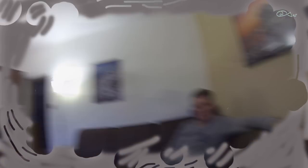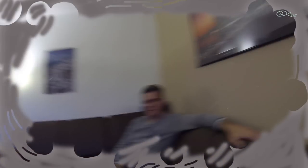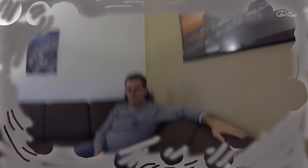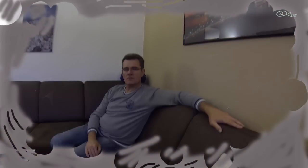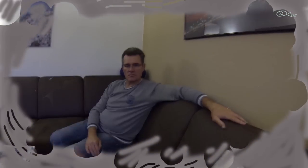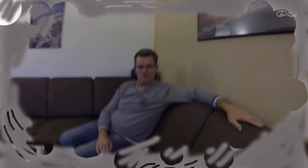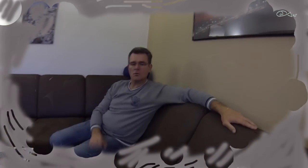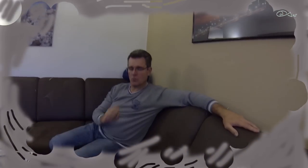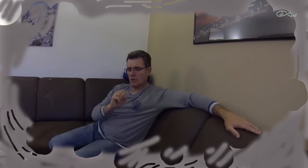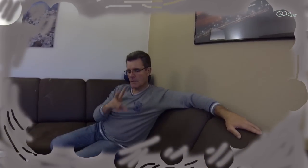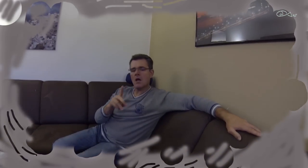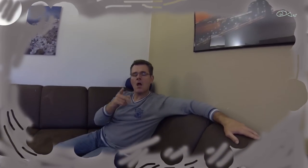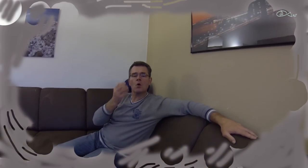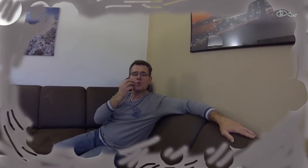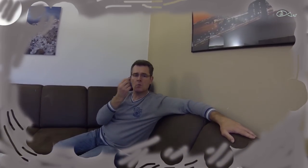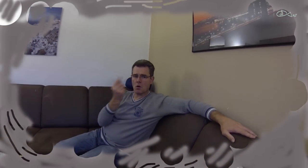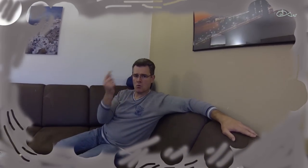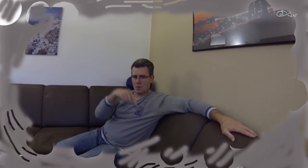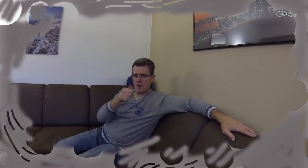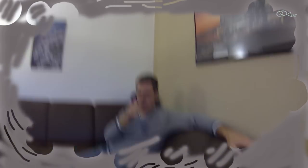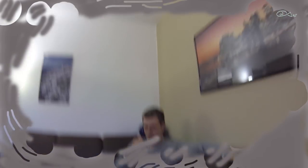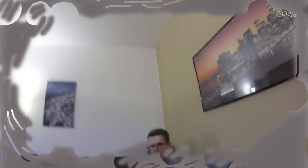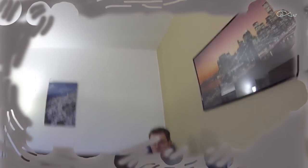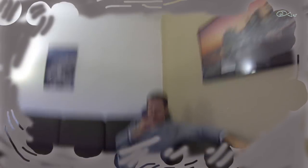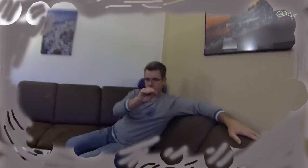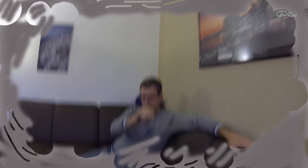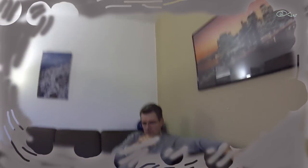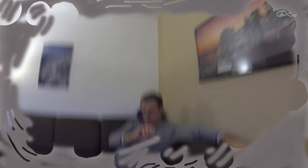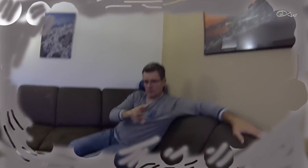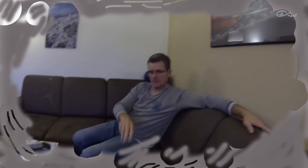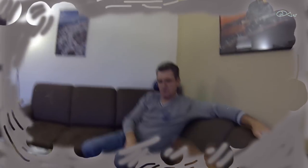Ok, Gudrun kommt morgen um 13.00Uhr. Ich schau noch ein bisschen fern.